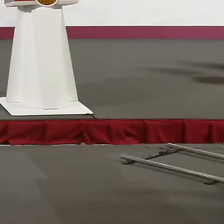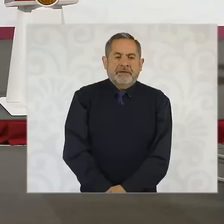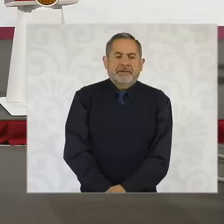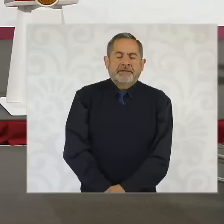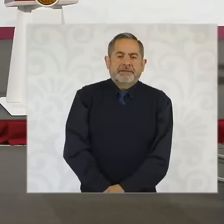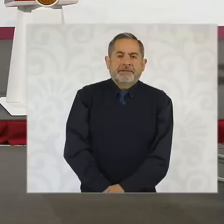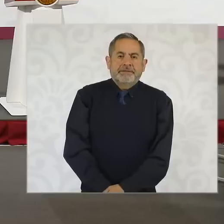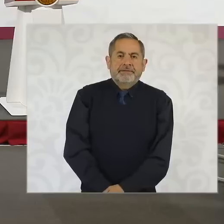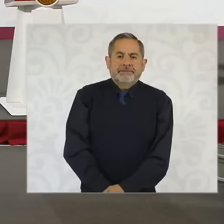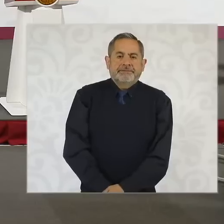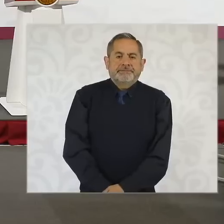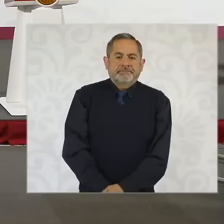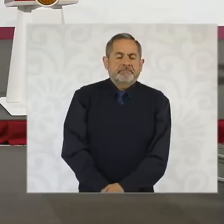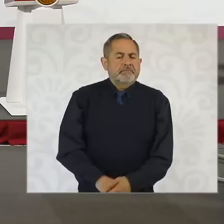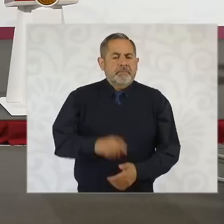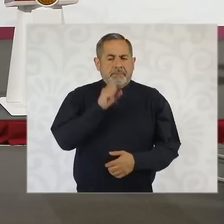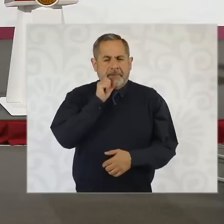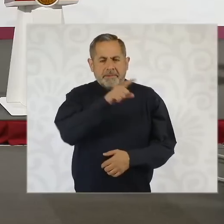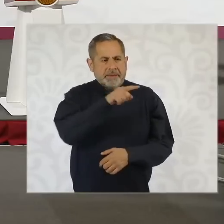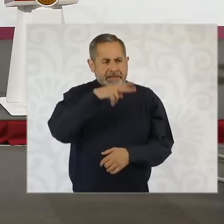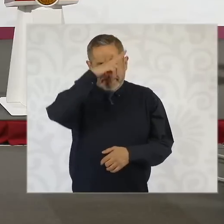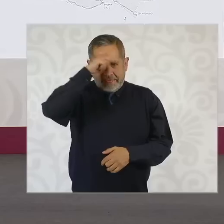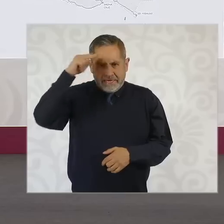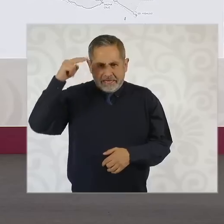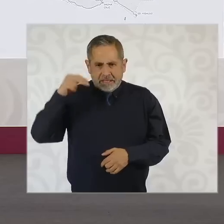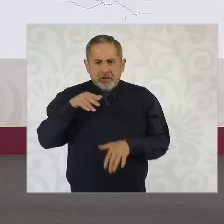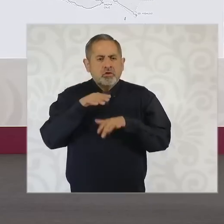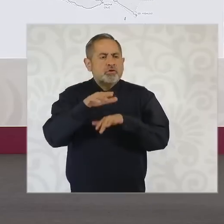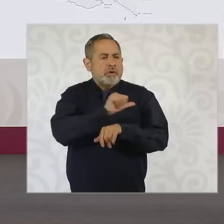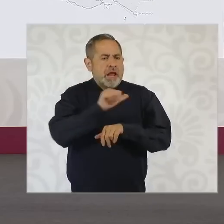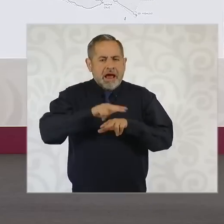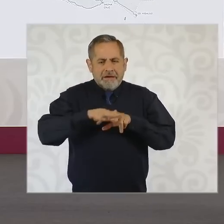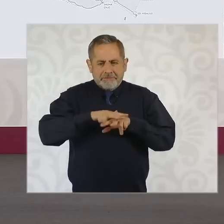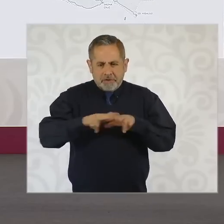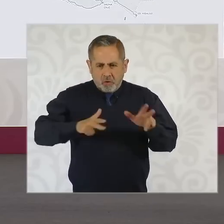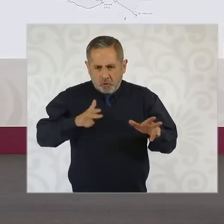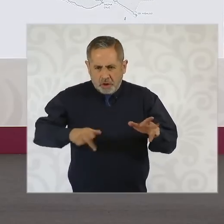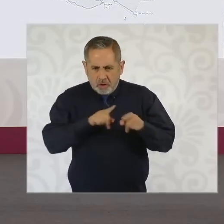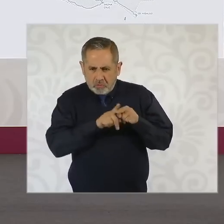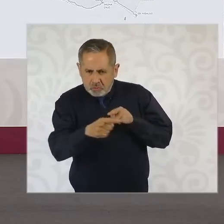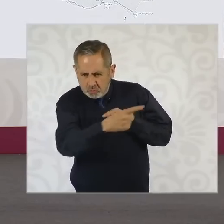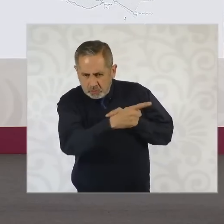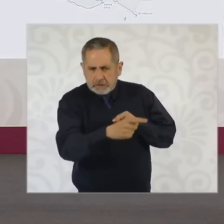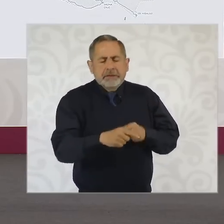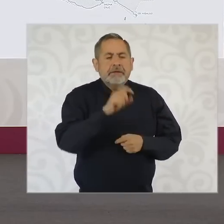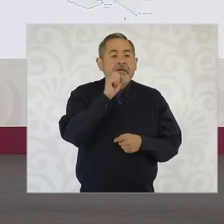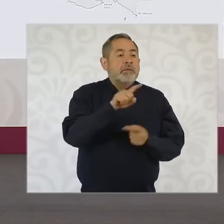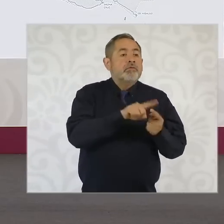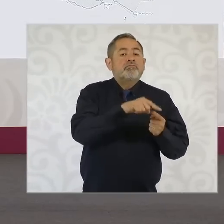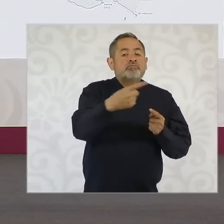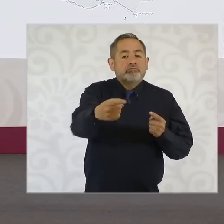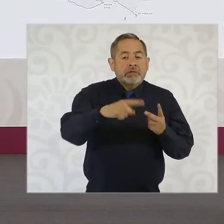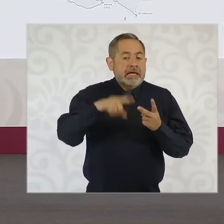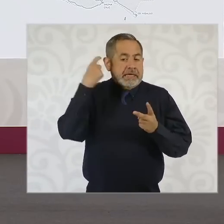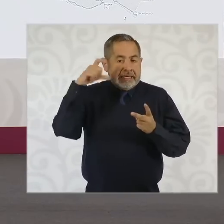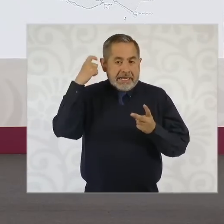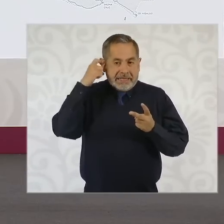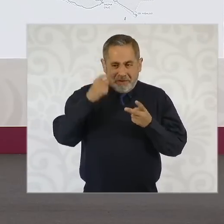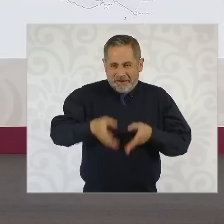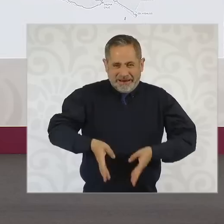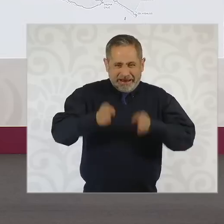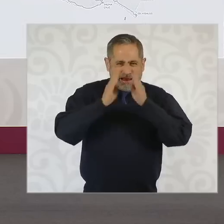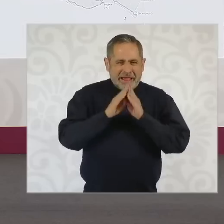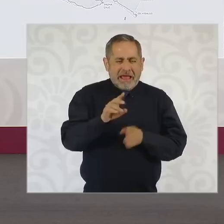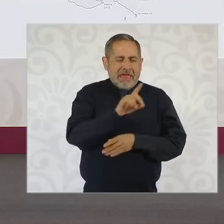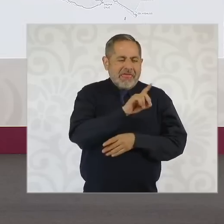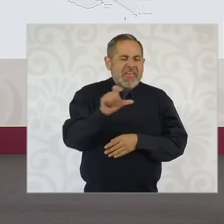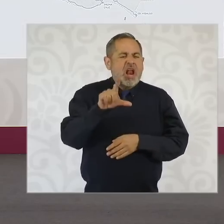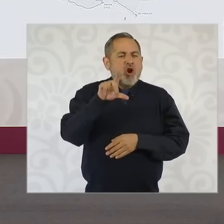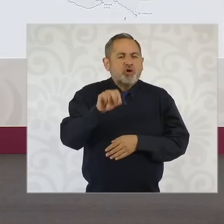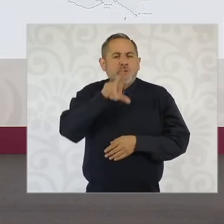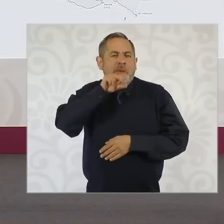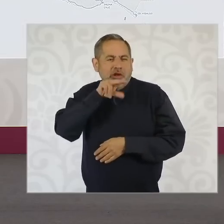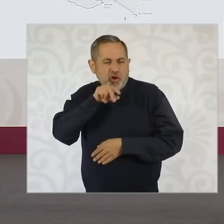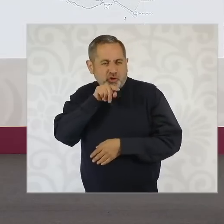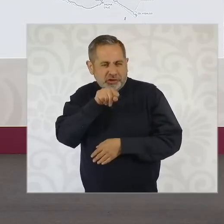ferrocarril en en narit siguiente y en Querétaro Avenida de los patos eh que son dos puentes que